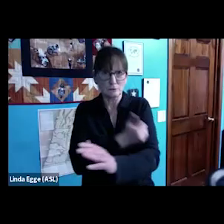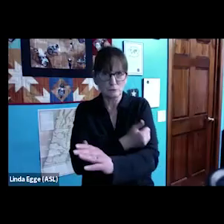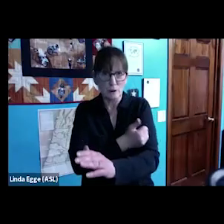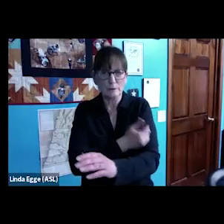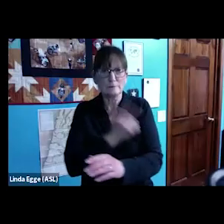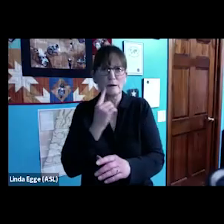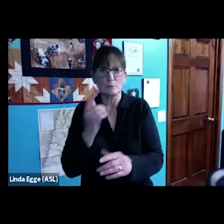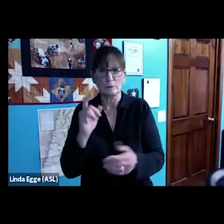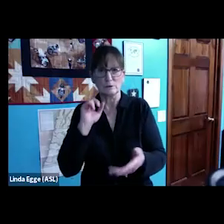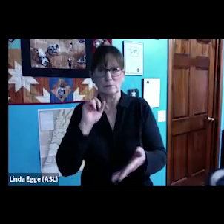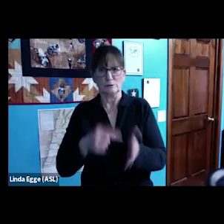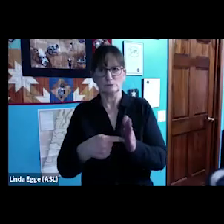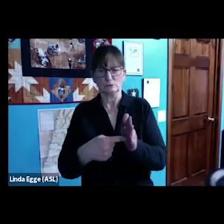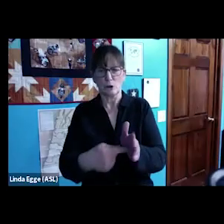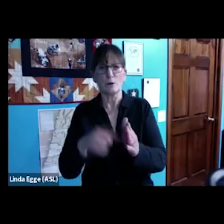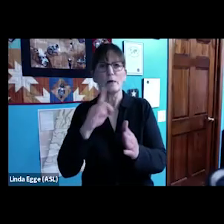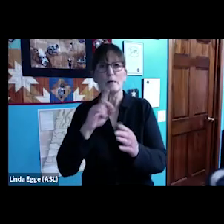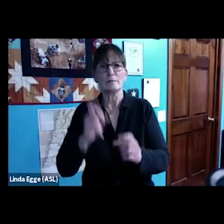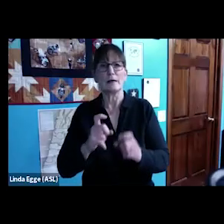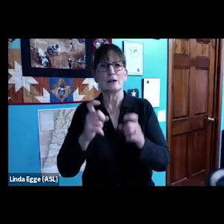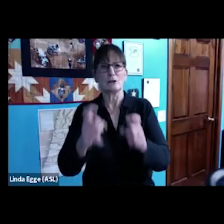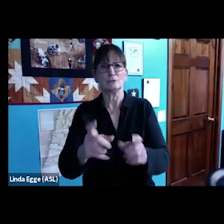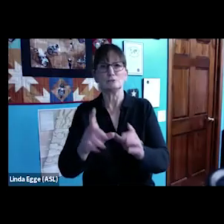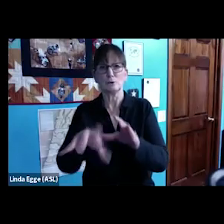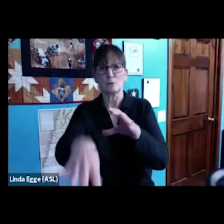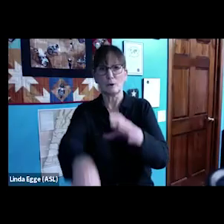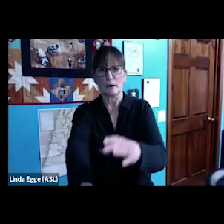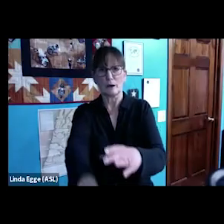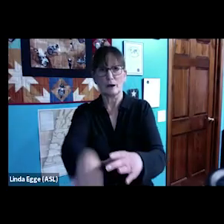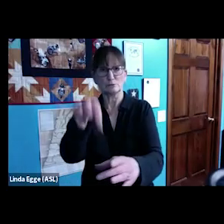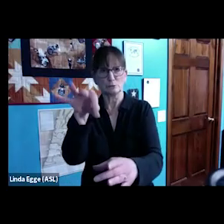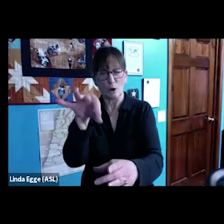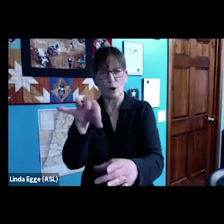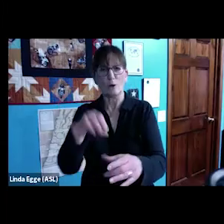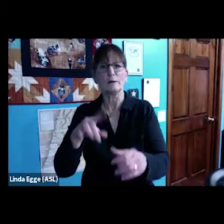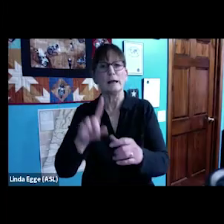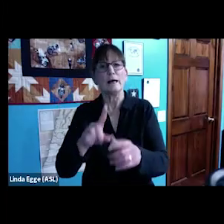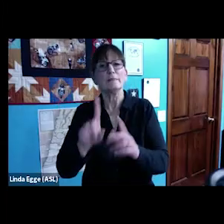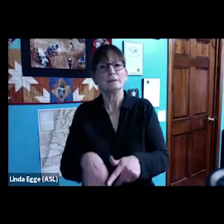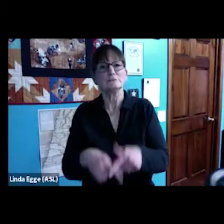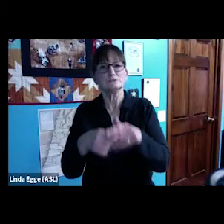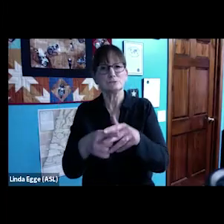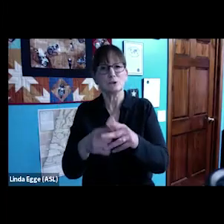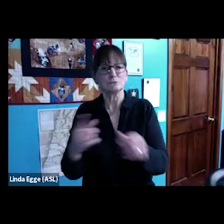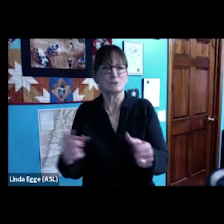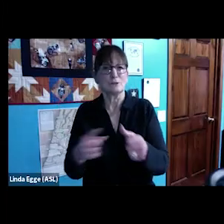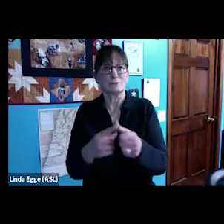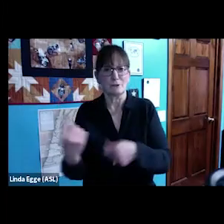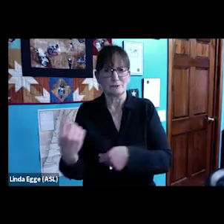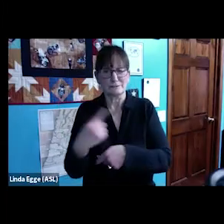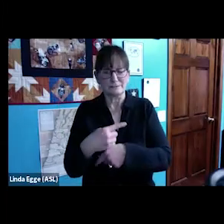Y con eso, mi información de contacto está listada aquí. Pueden contactarme si tienen